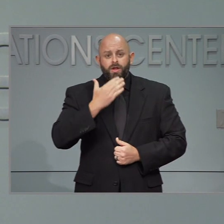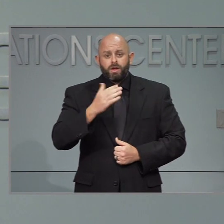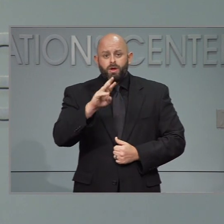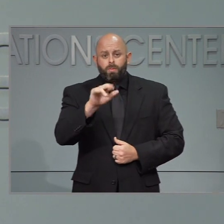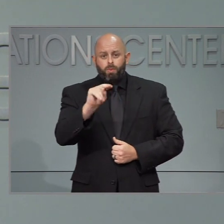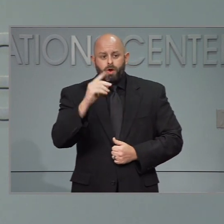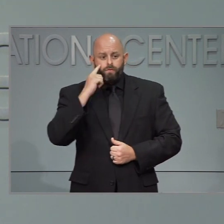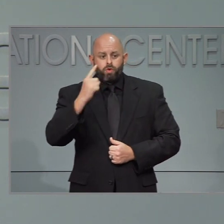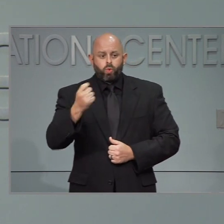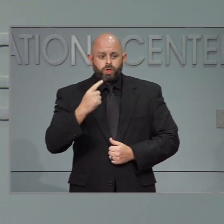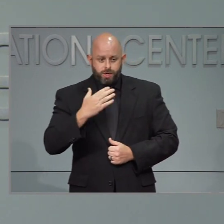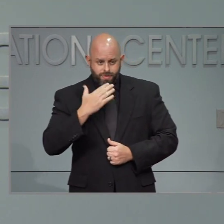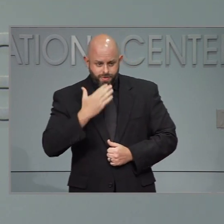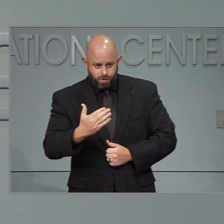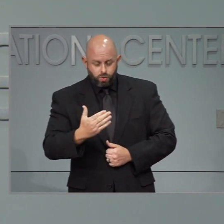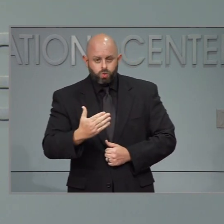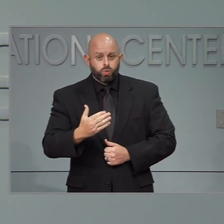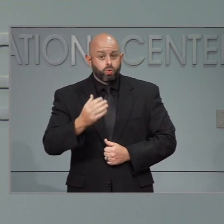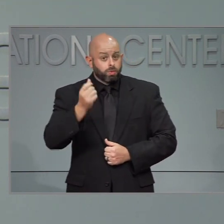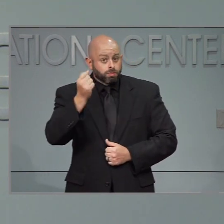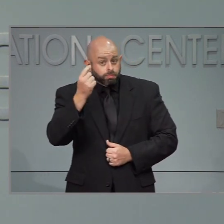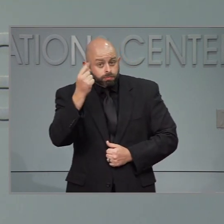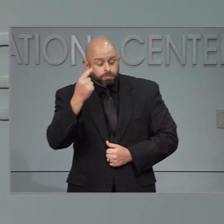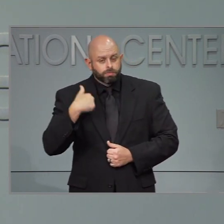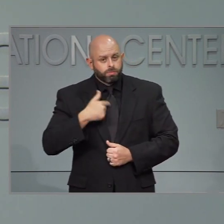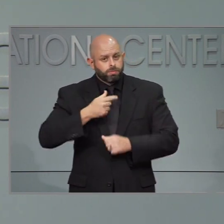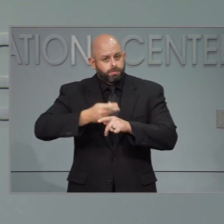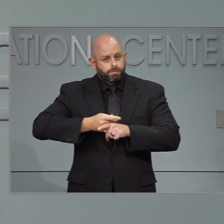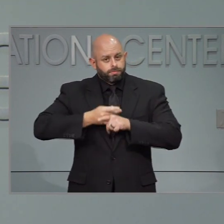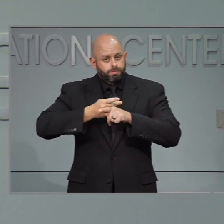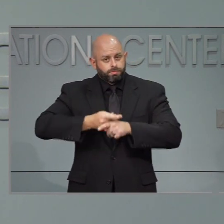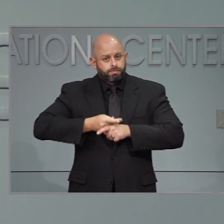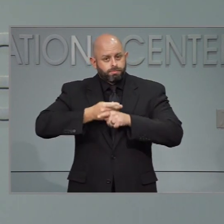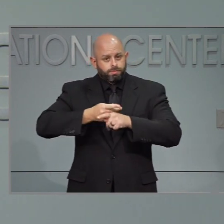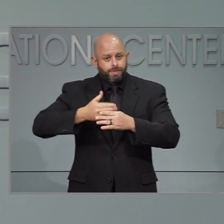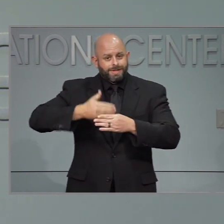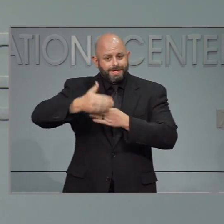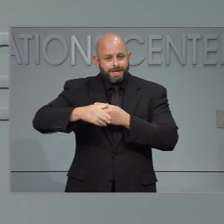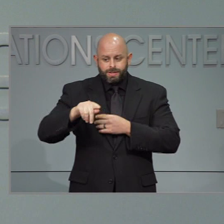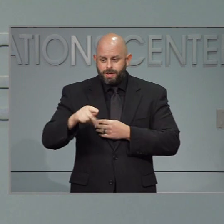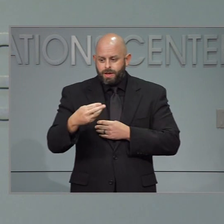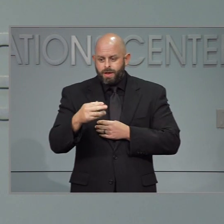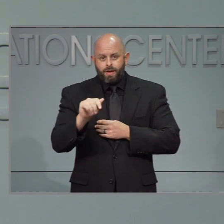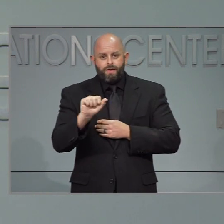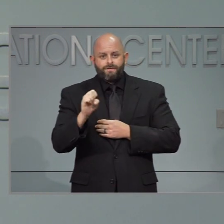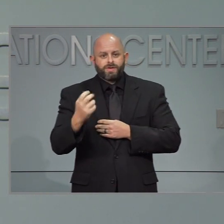Gracias pero ayer por la pregunta. Estamos tomando pasos cautelosos hacia delante en